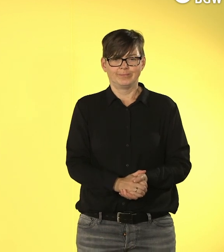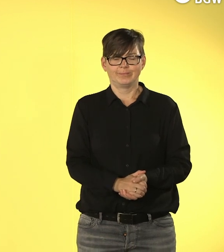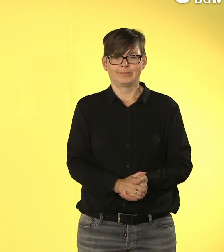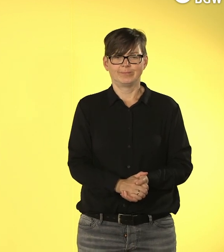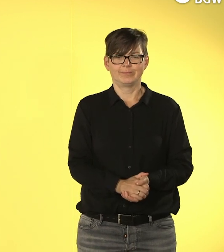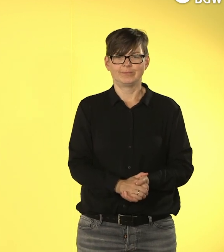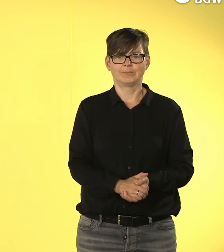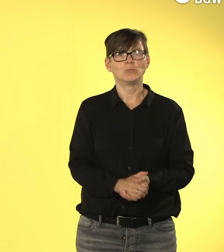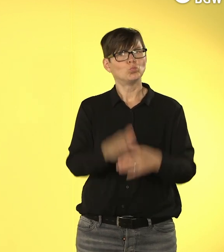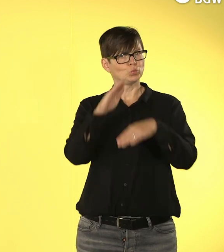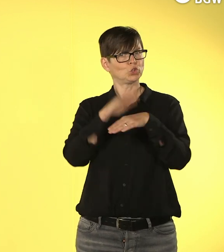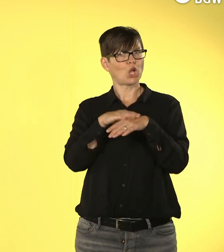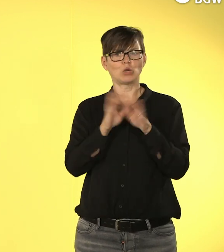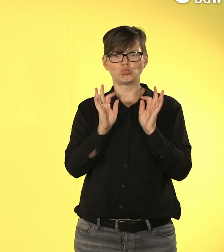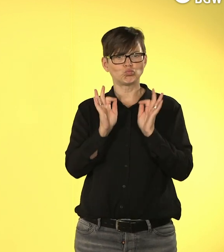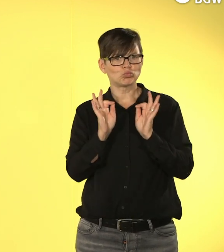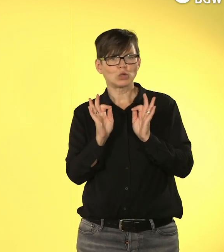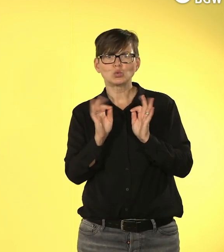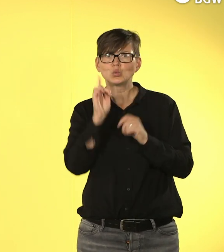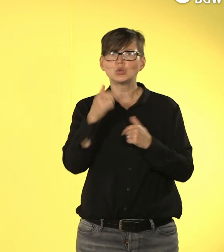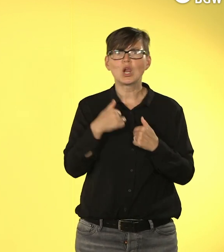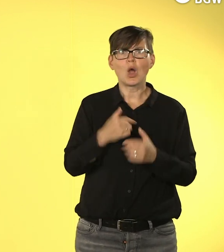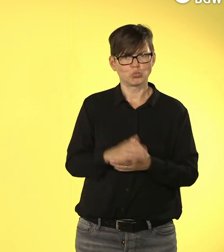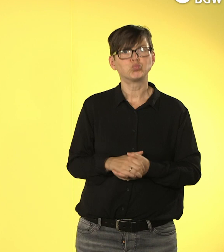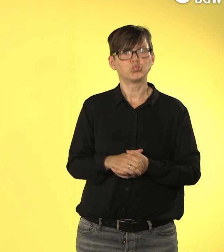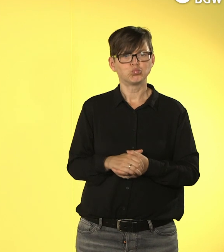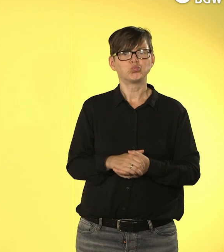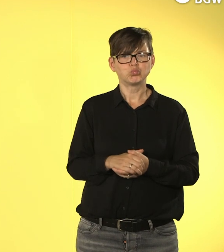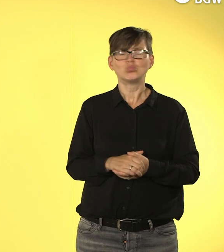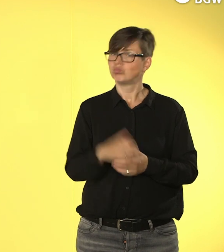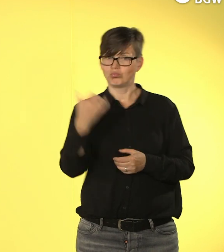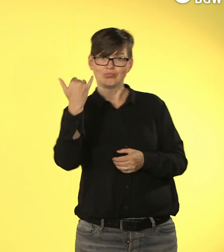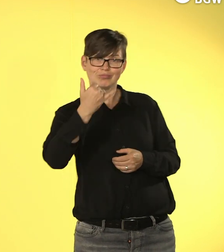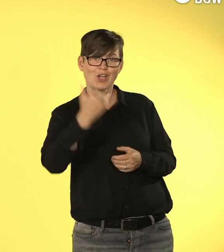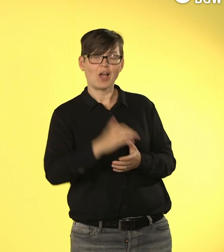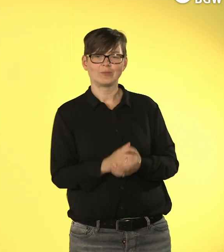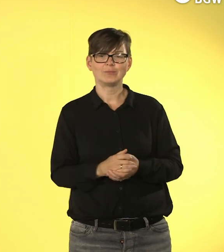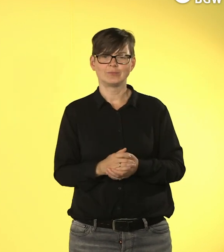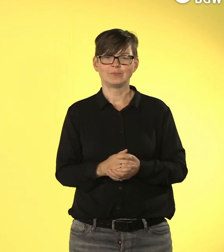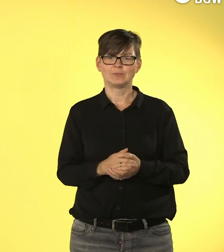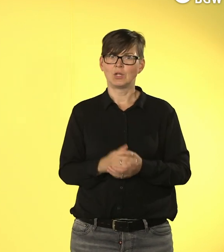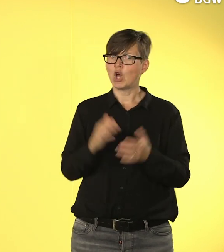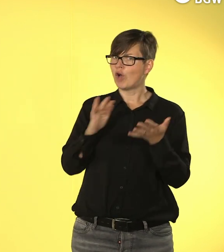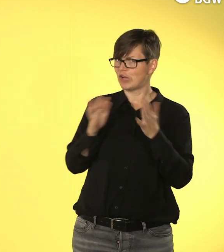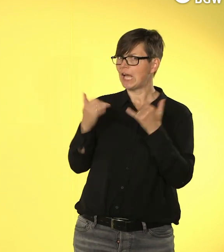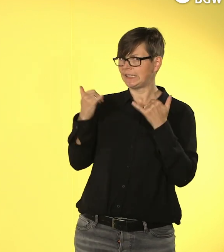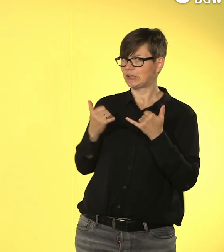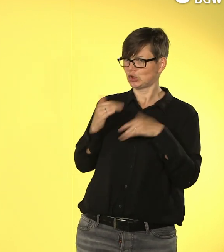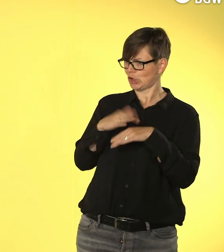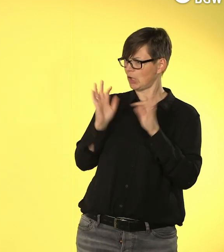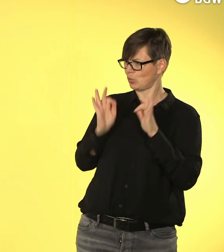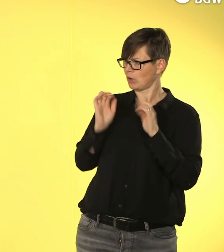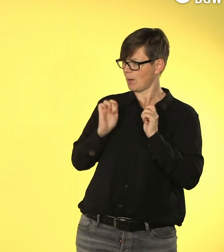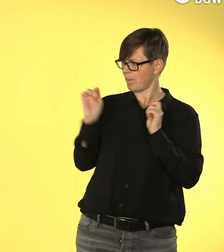Von der Zeit her sind wir gut dabei, um jetzt in die Pause zu starten.